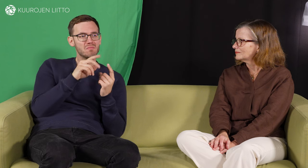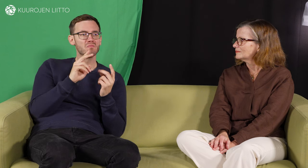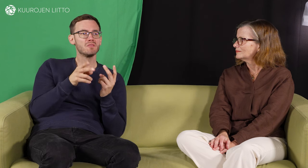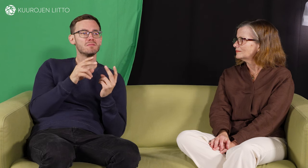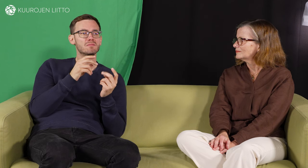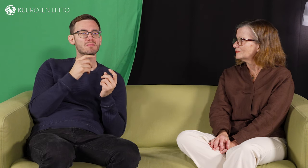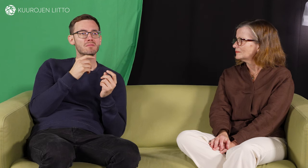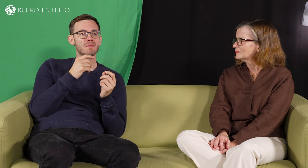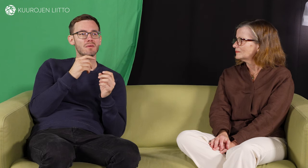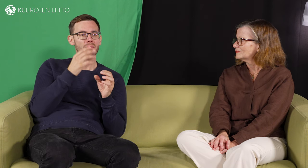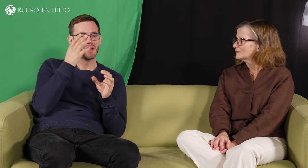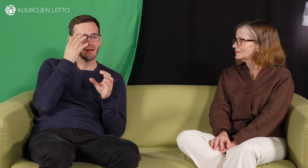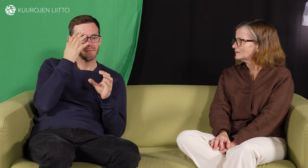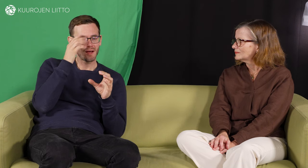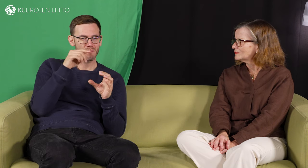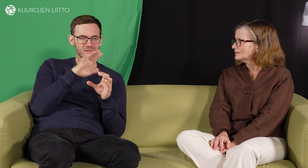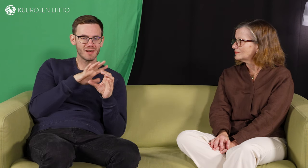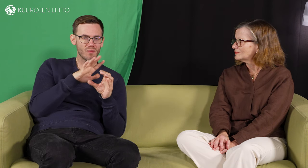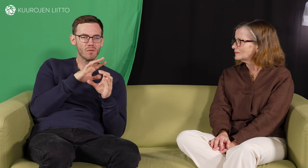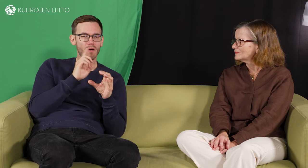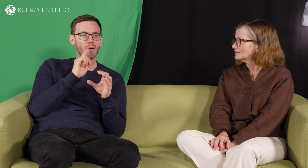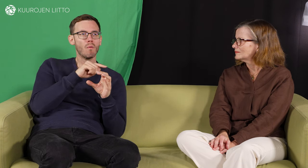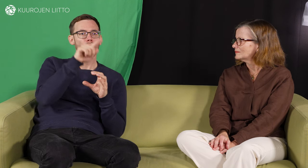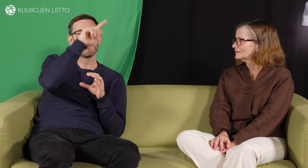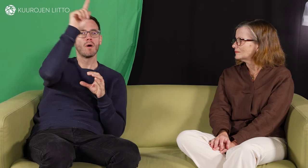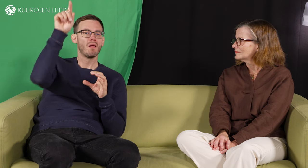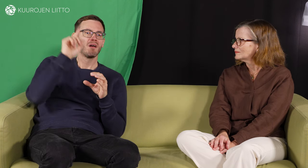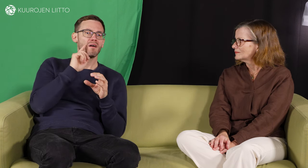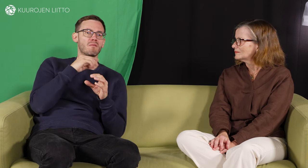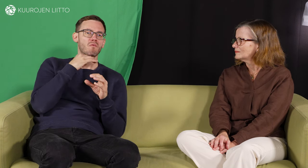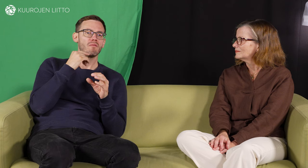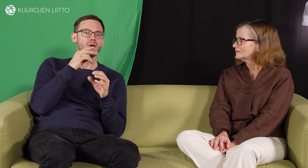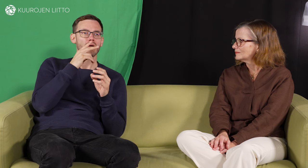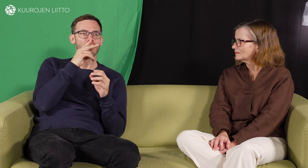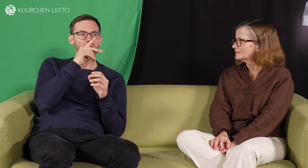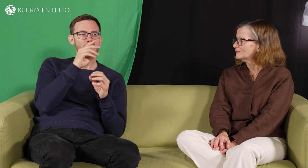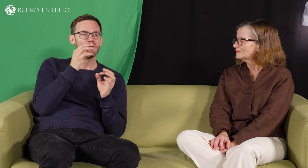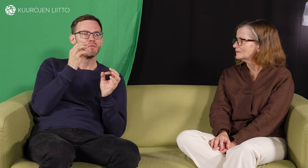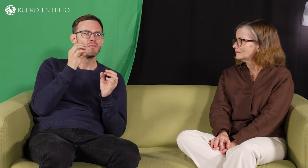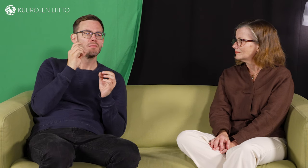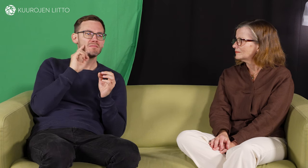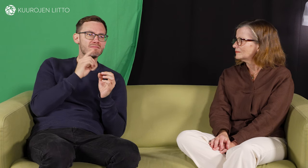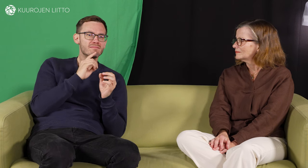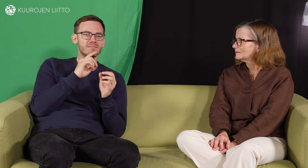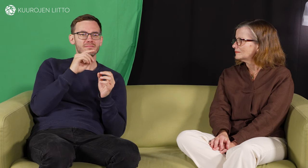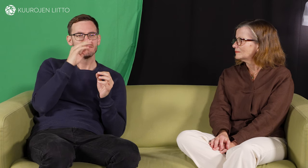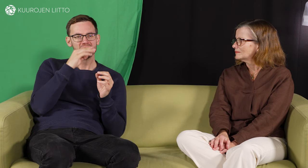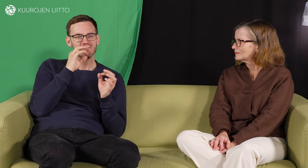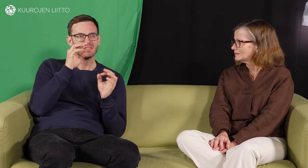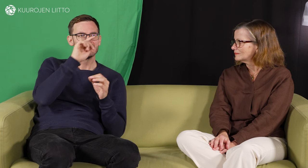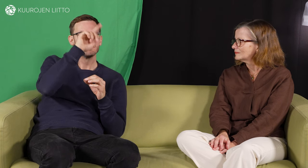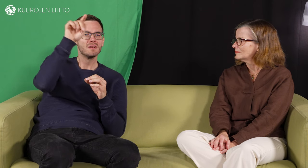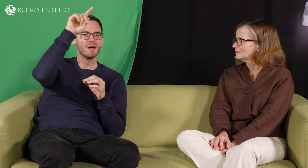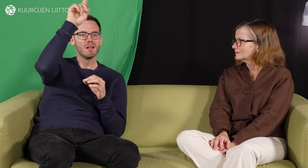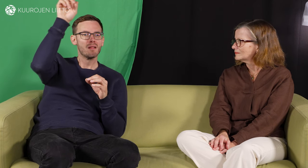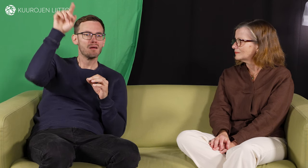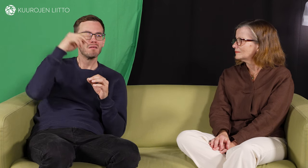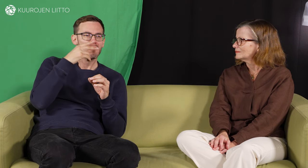On myös kiva nähdä, missä päin Suomea kuurot asuvat ja millaista muualla on.